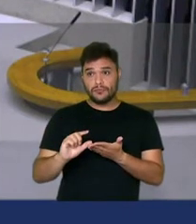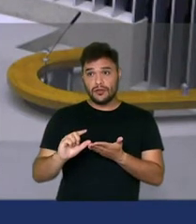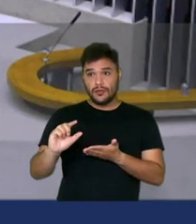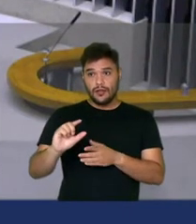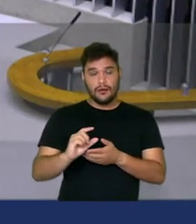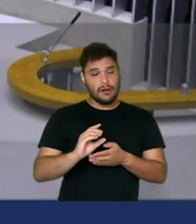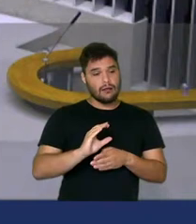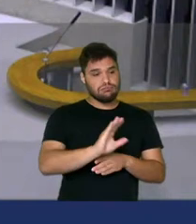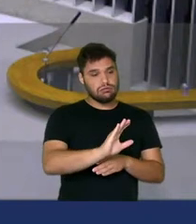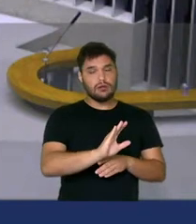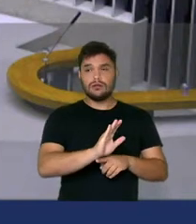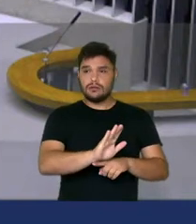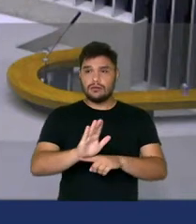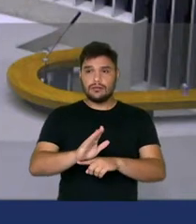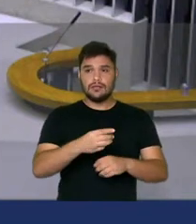BILHÕES DE REAIS DO SUPERAVIT